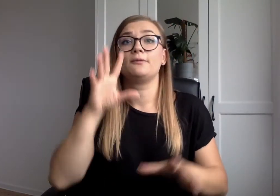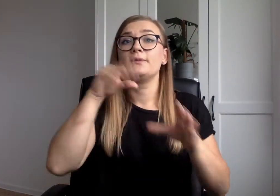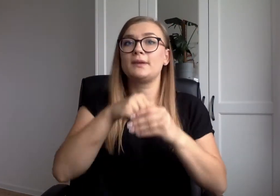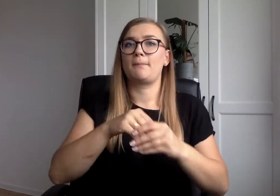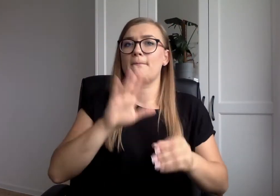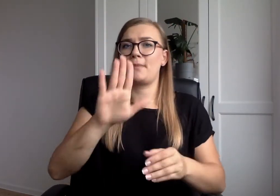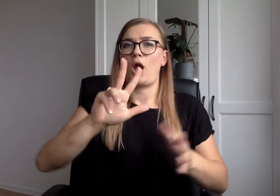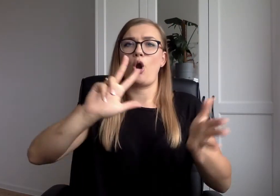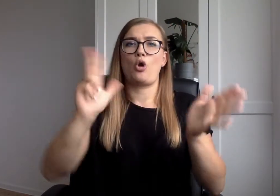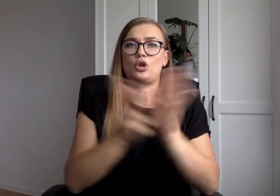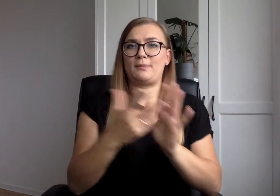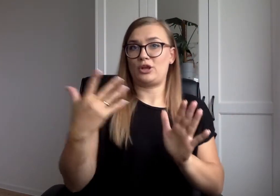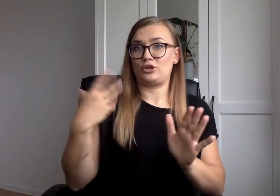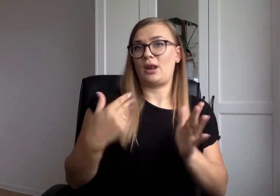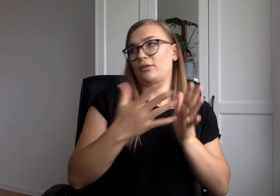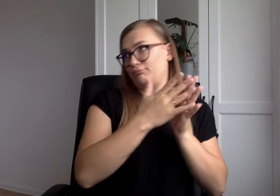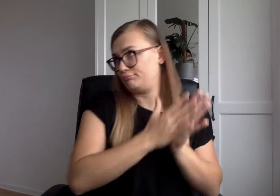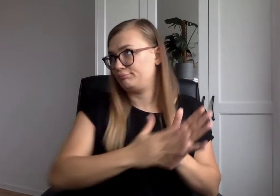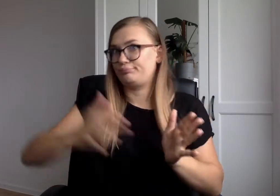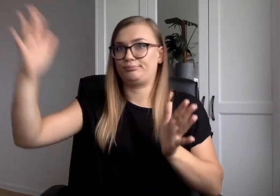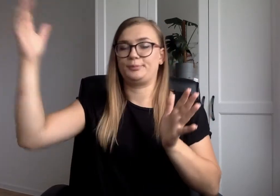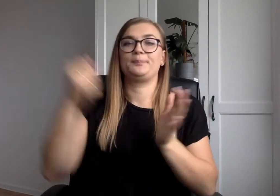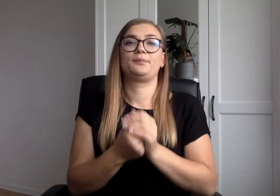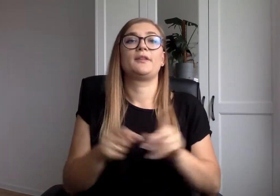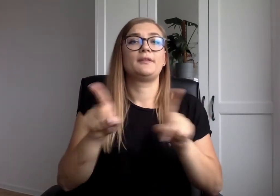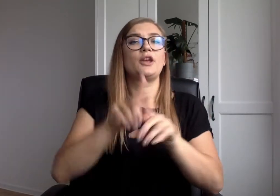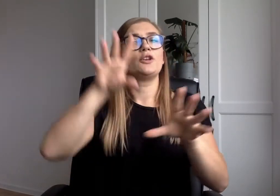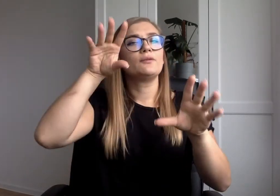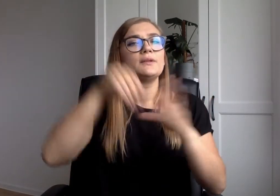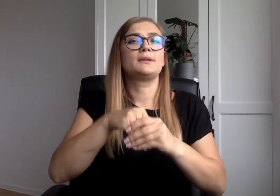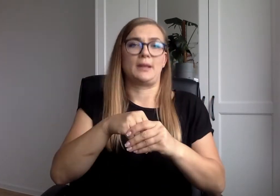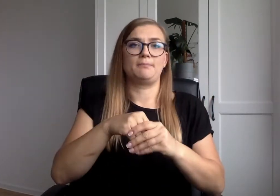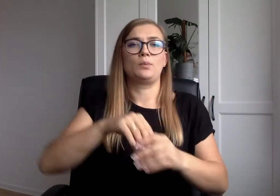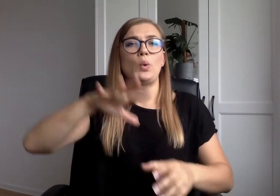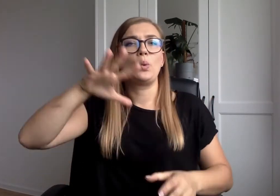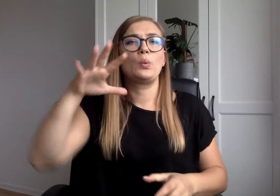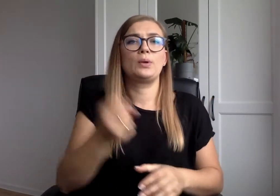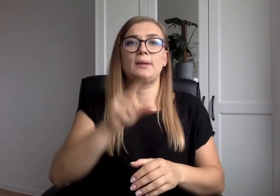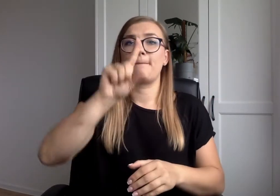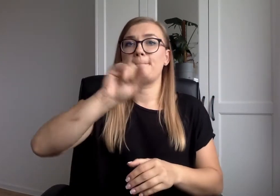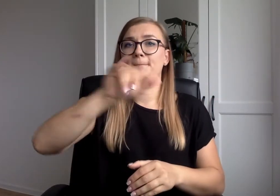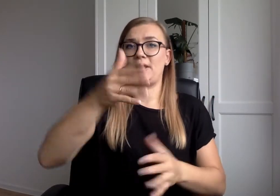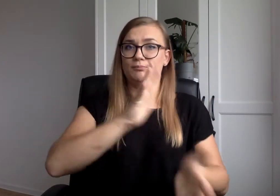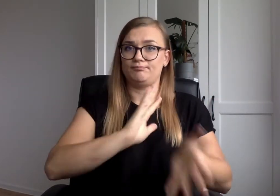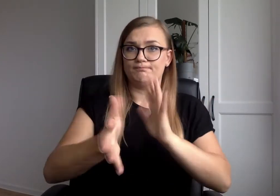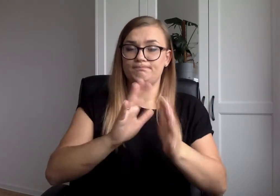od 18 r.ż. posługujące się polskim językiem migowym.